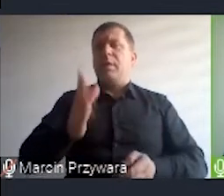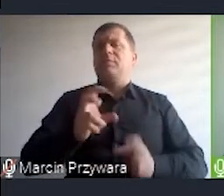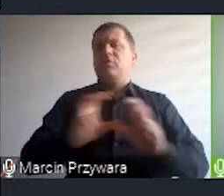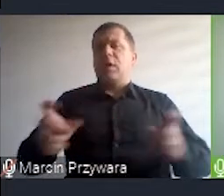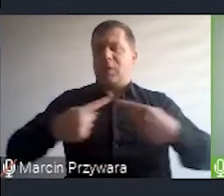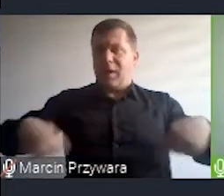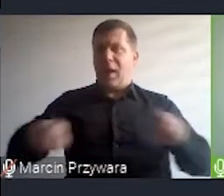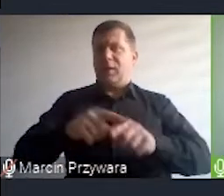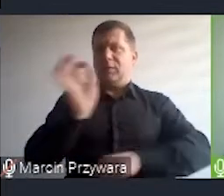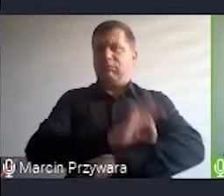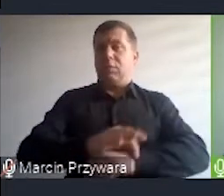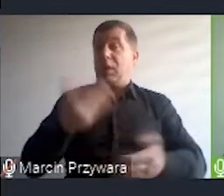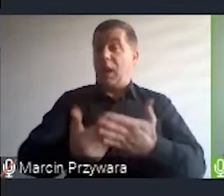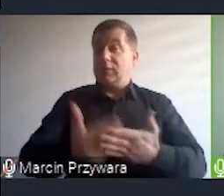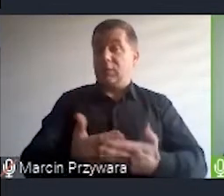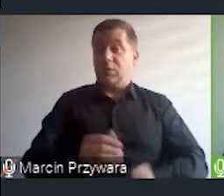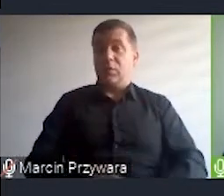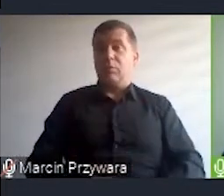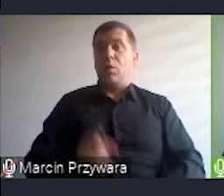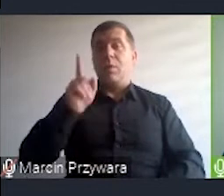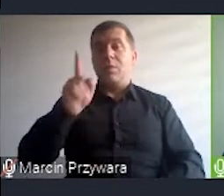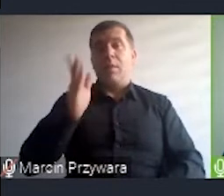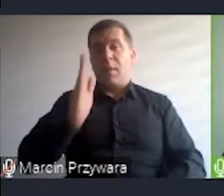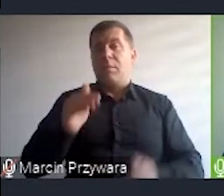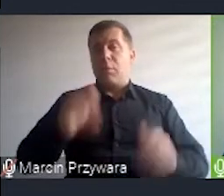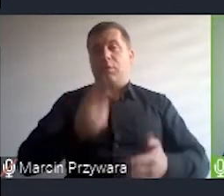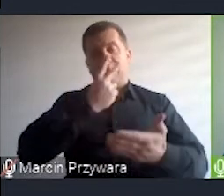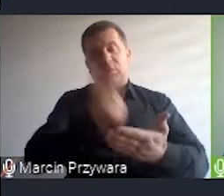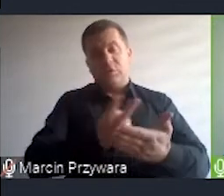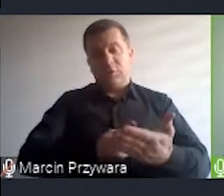Dlaczego? Bo tam będzie można wyczytać informacje,